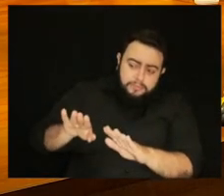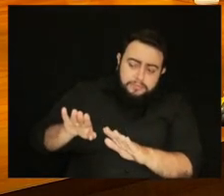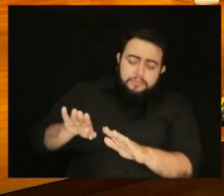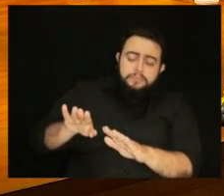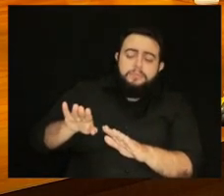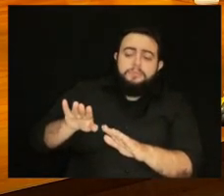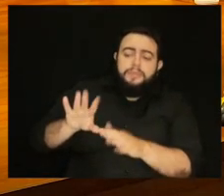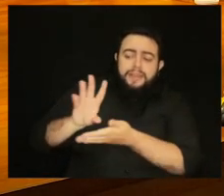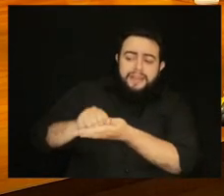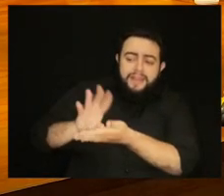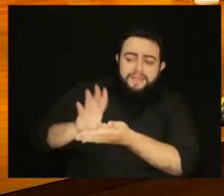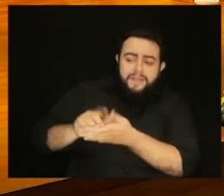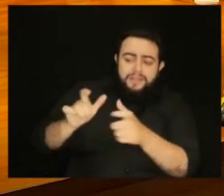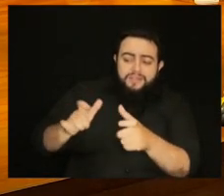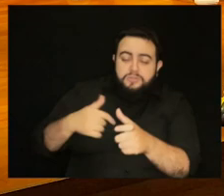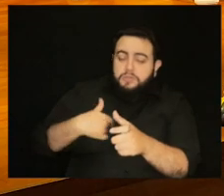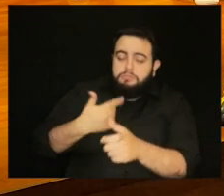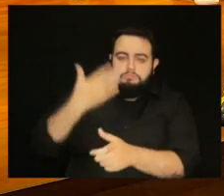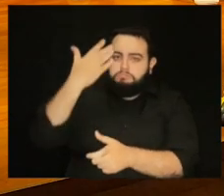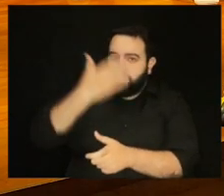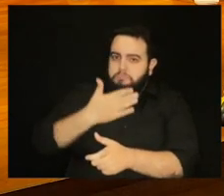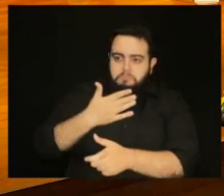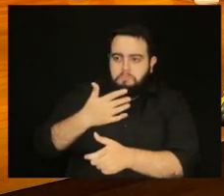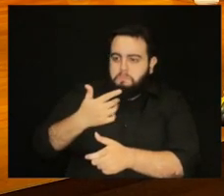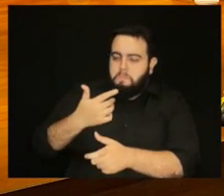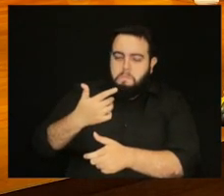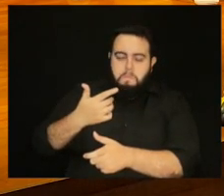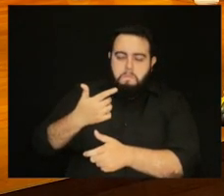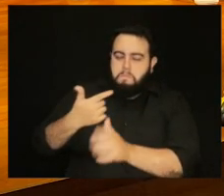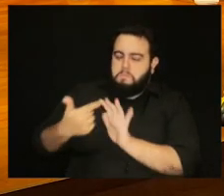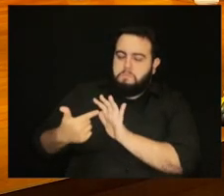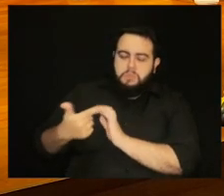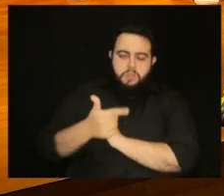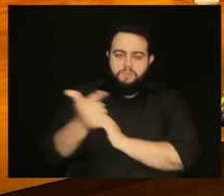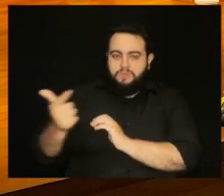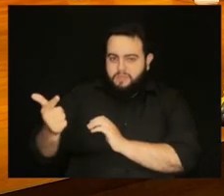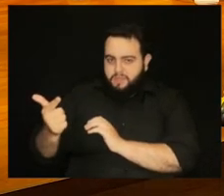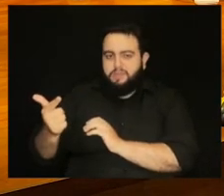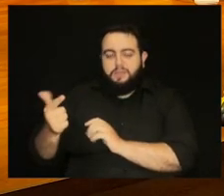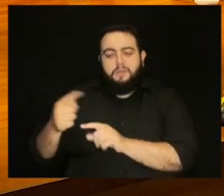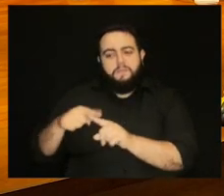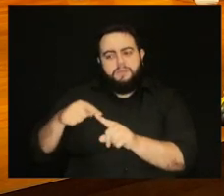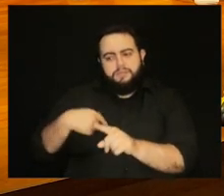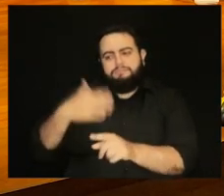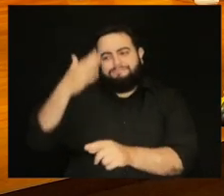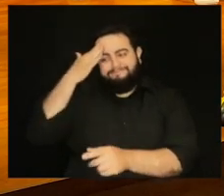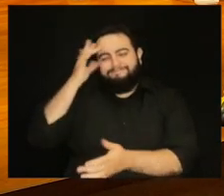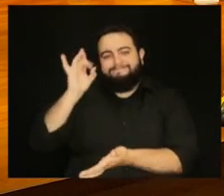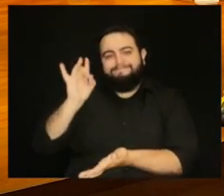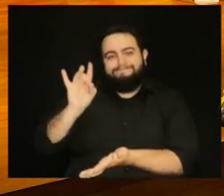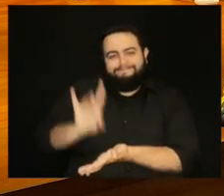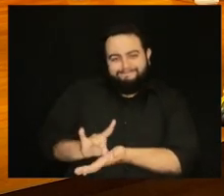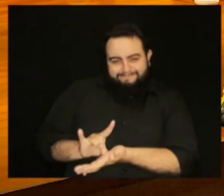eEu não tenho provas disso mas eu tenho convicção